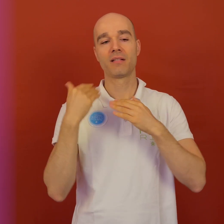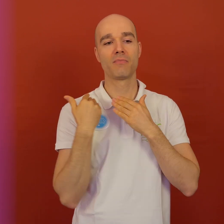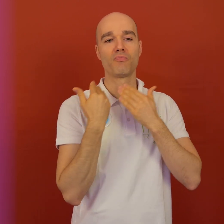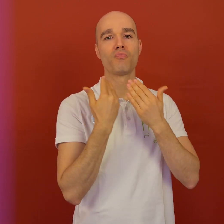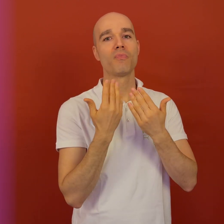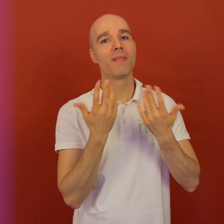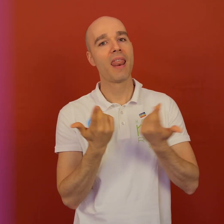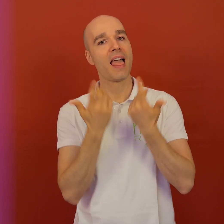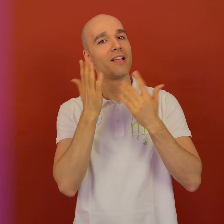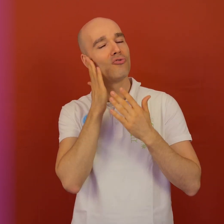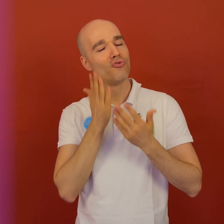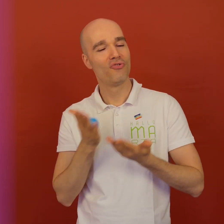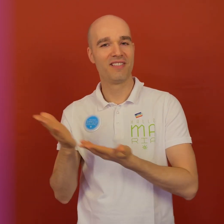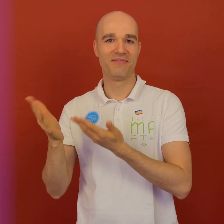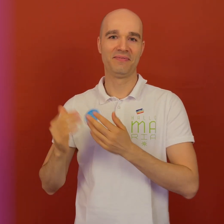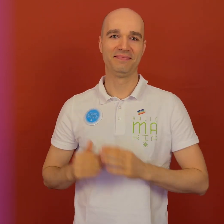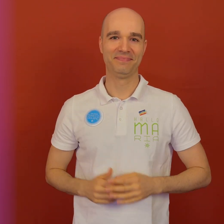Damit ist die Last von deinen Schultern genommen und du kannst leichter einschlafen.